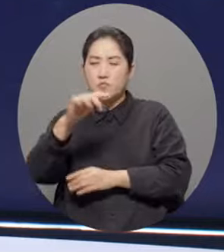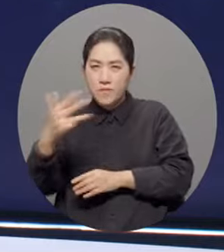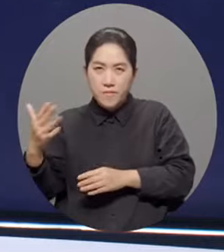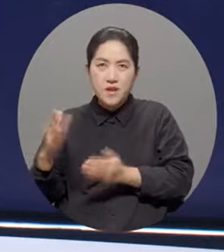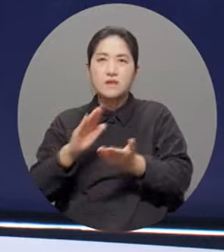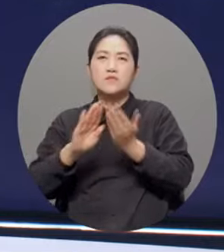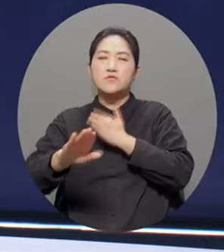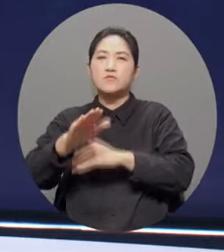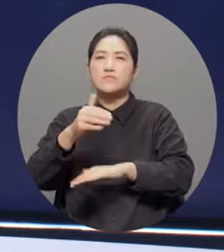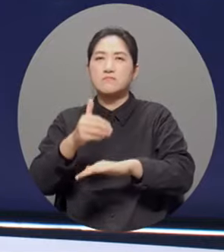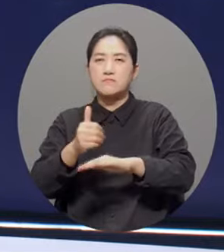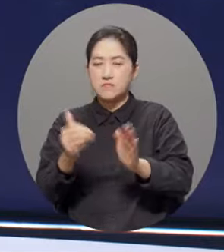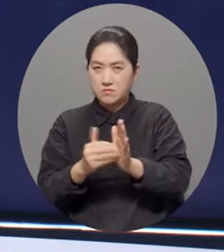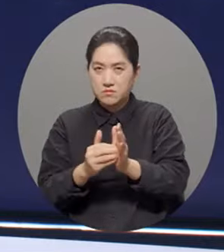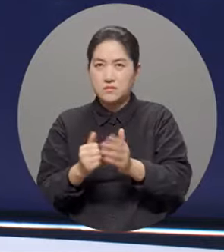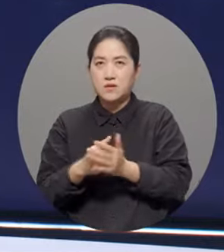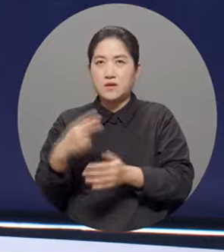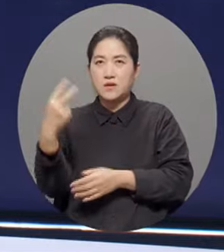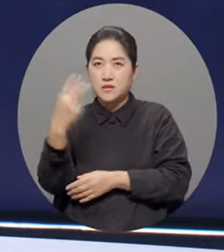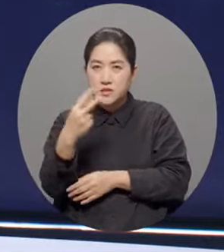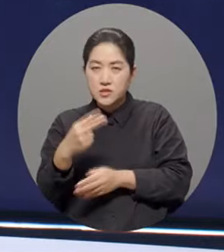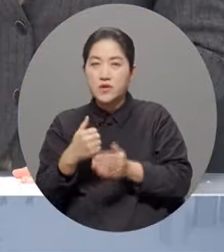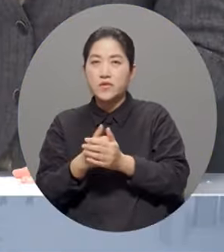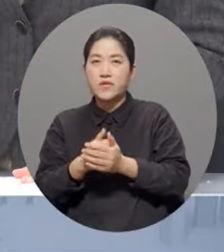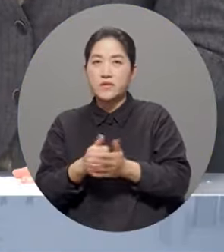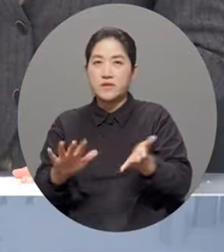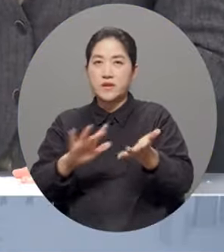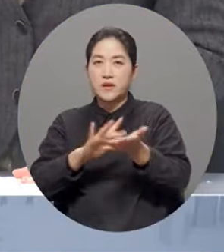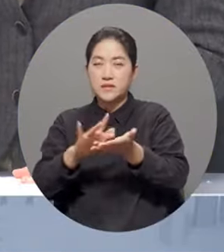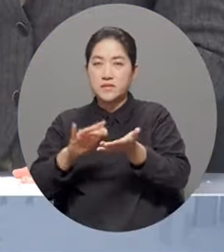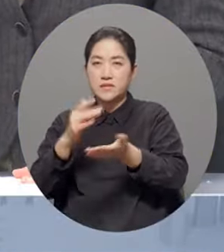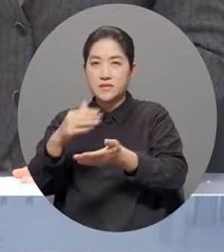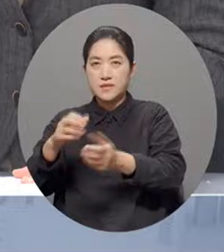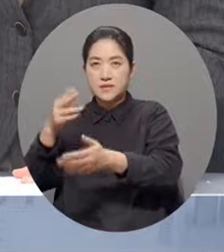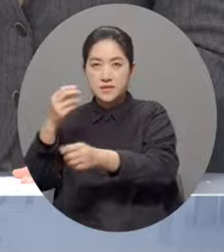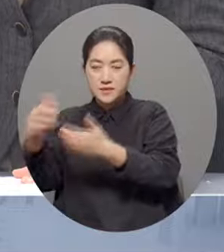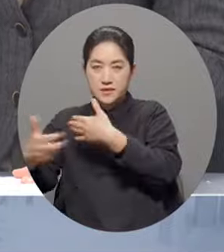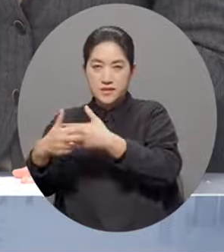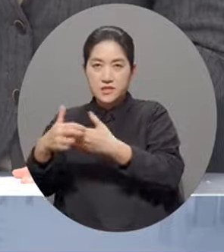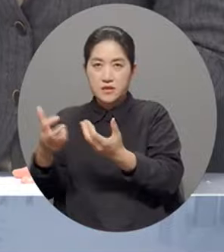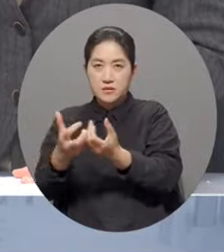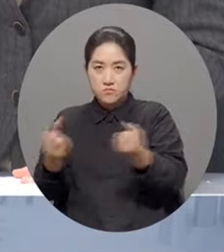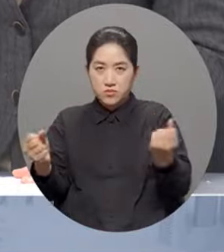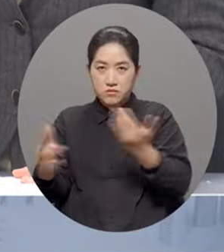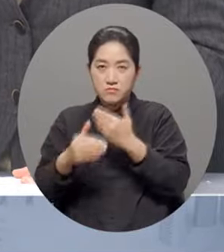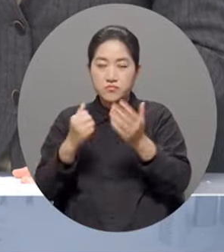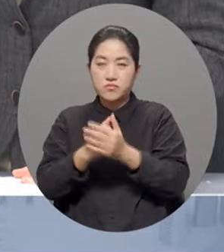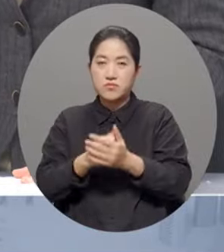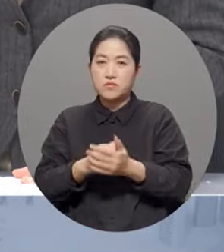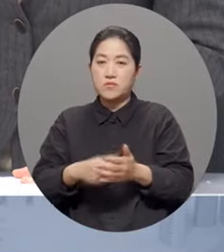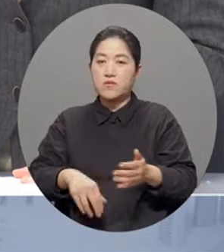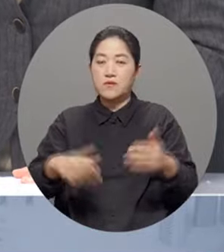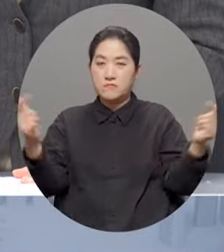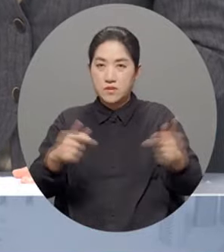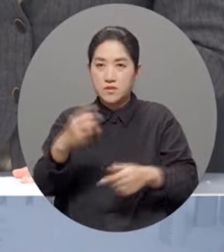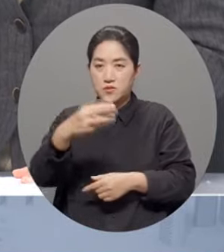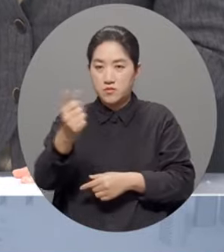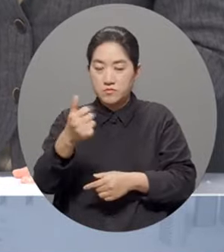27년 만에 증원인데요. 더 자세히는 2000년 의학 분업으로 감축됐던 3058명에서 늘어난 건 19년